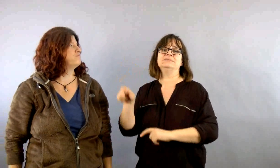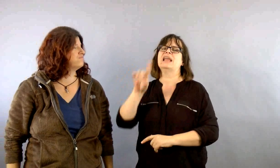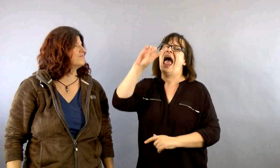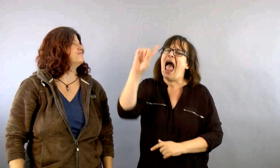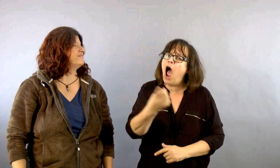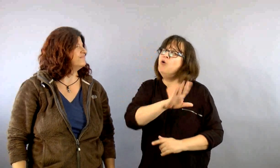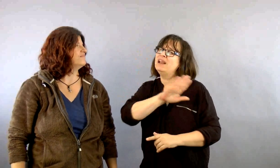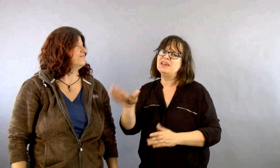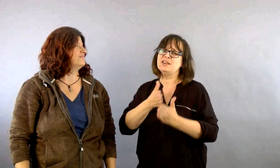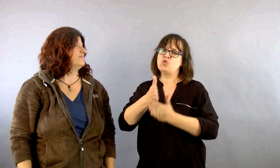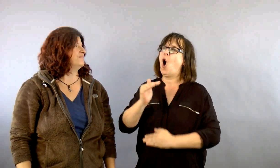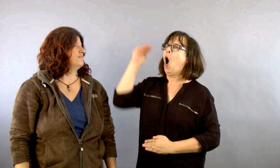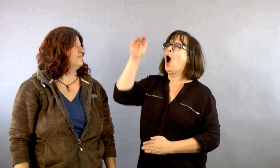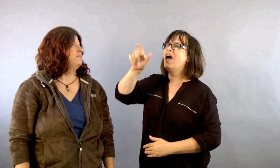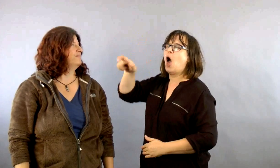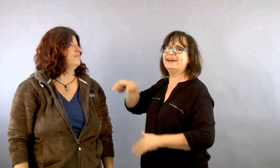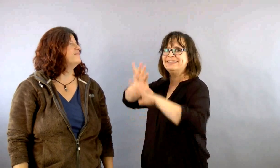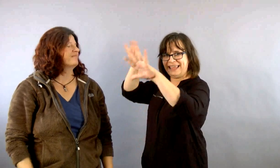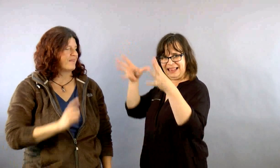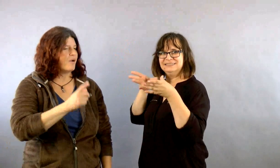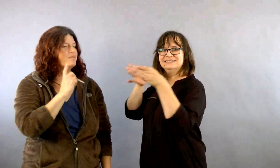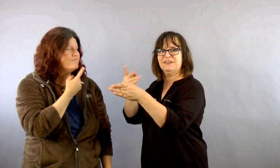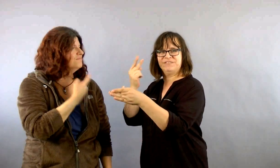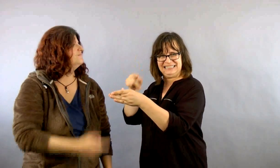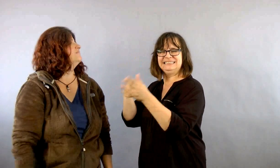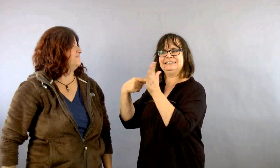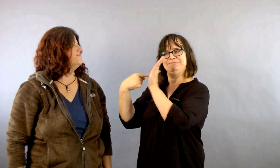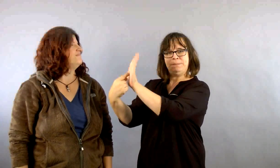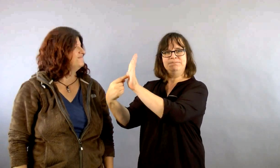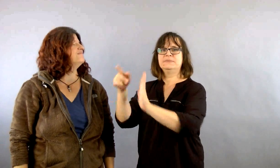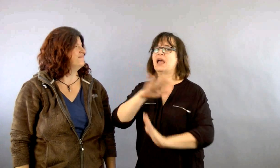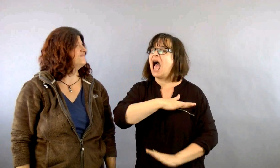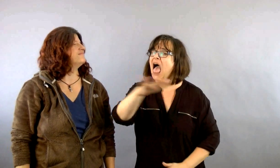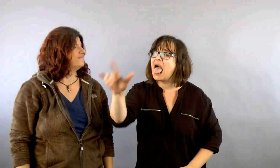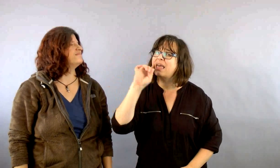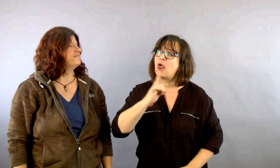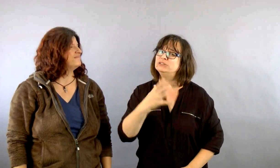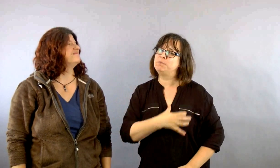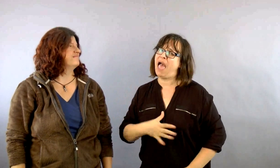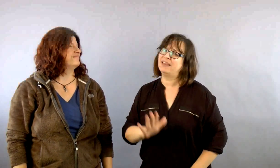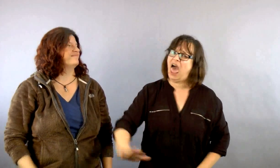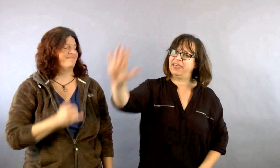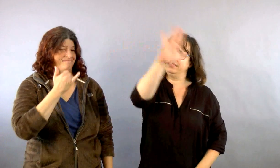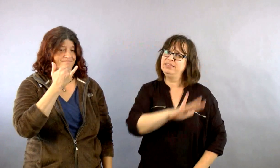Aber nicht nur mit hohen Politikern, sondern - wie gesagt -